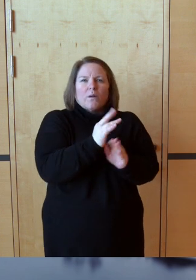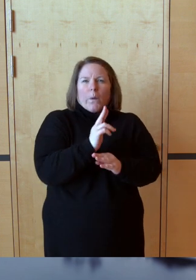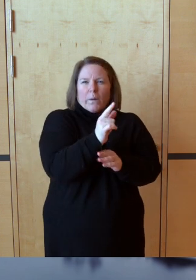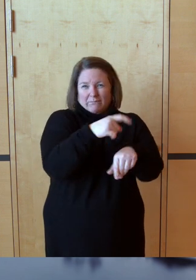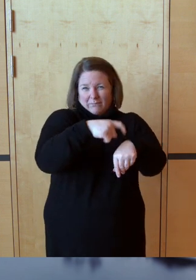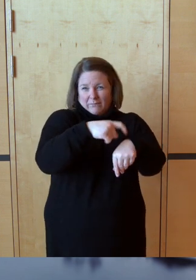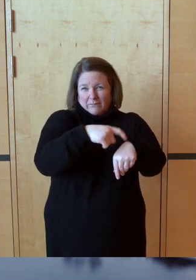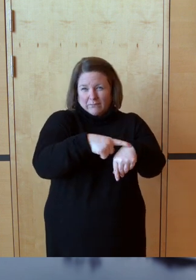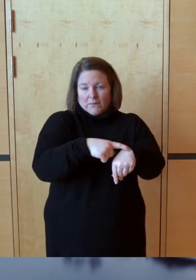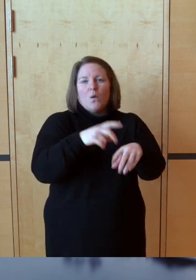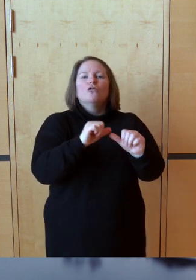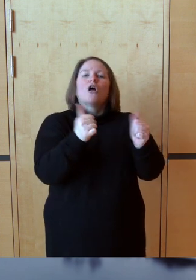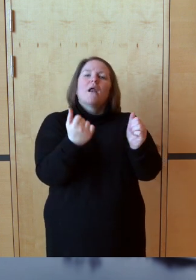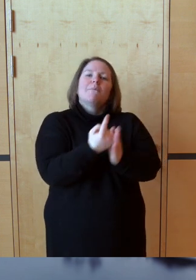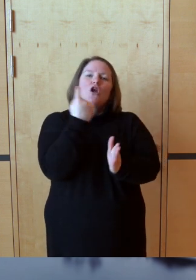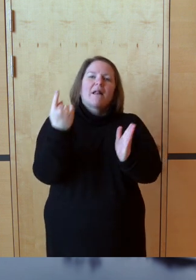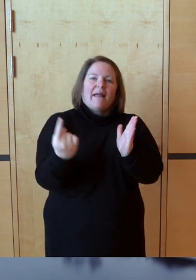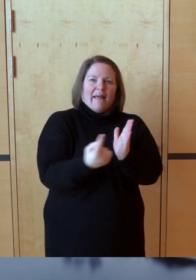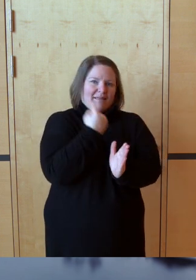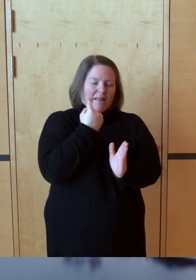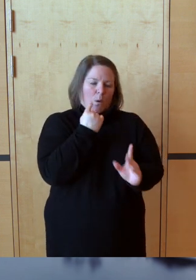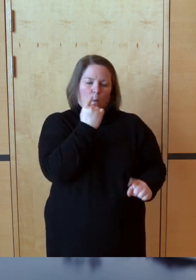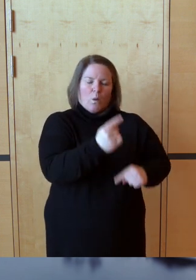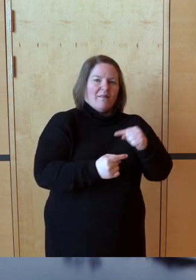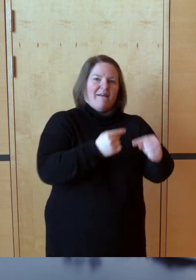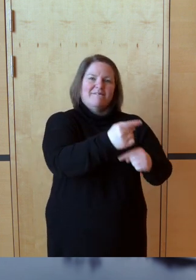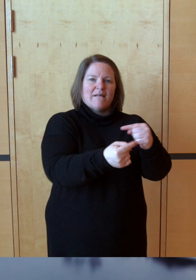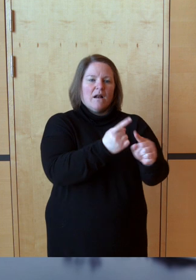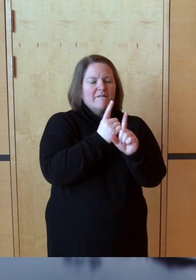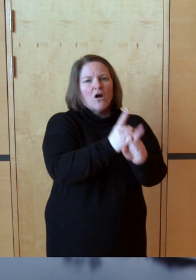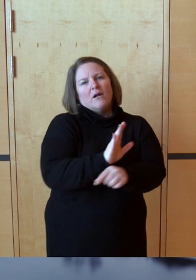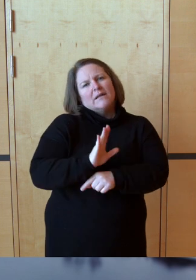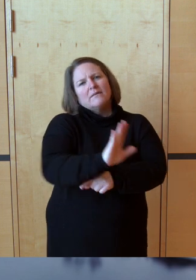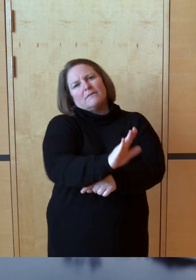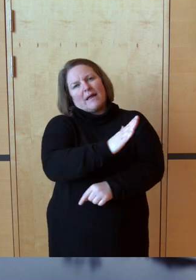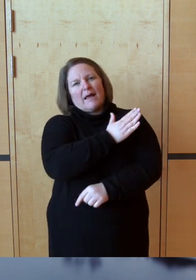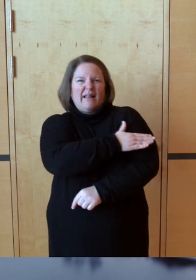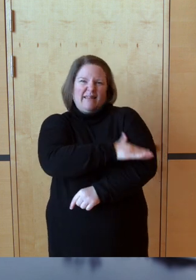Evigheter att utvecklas i enlighet med räddningstjänstens behov Det finns en stor för